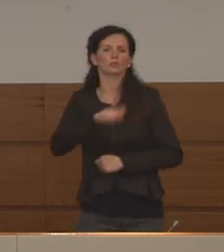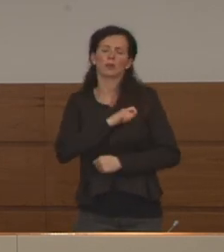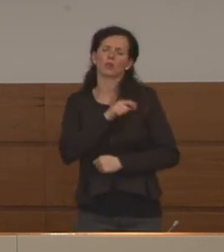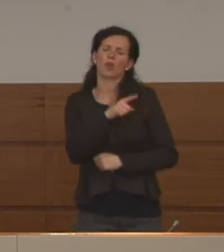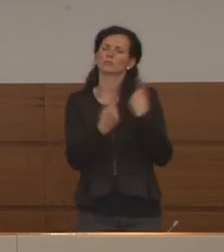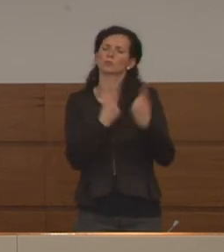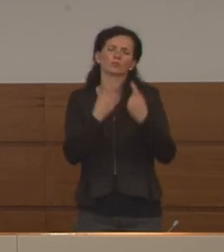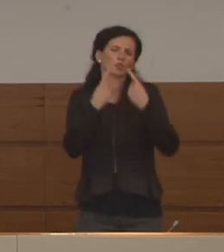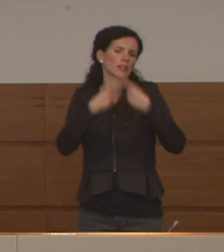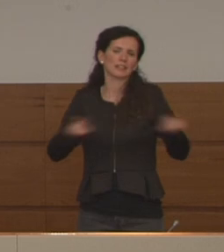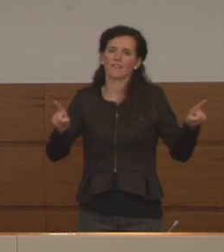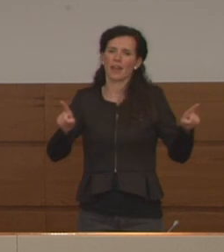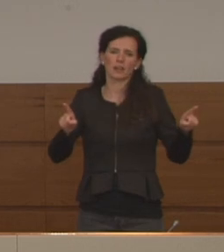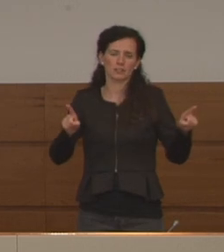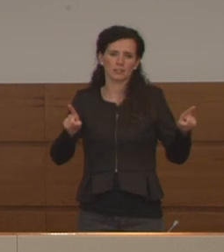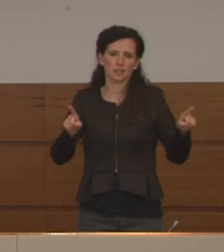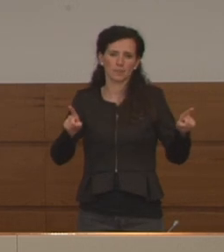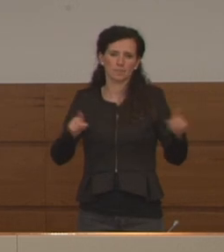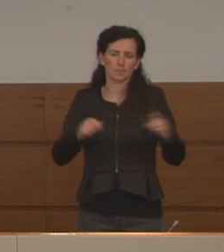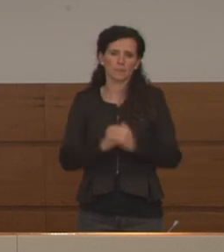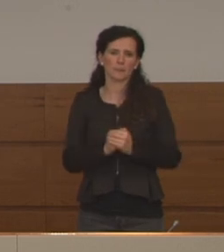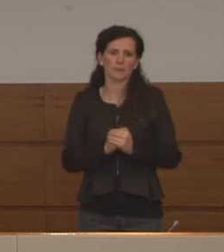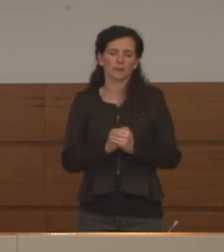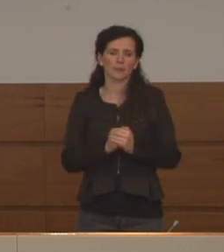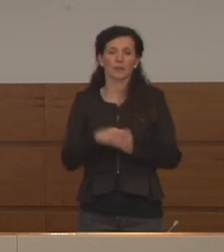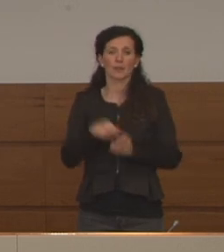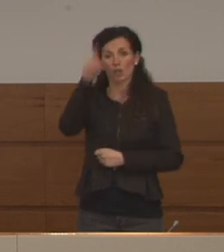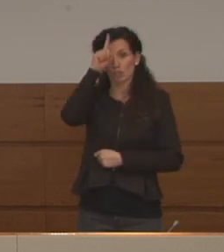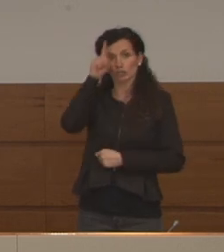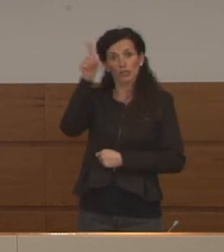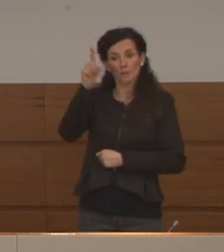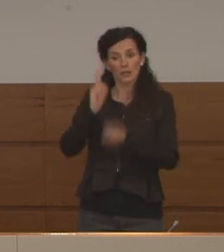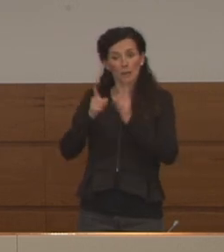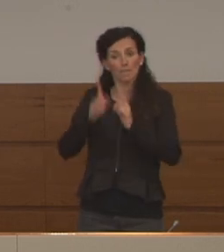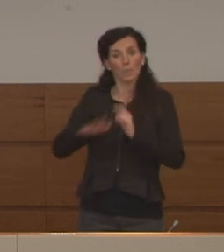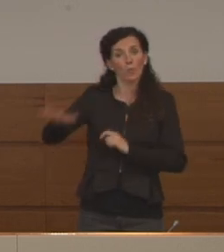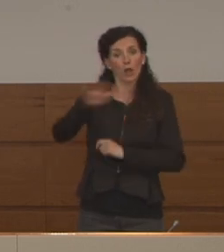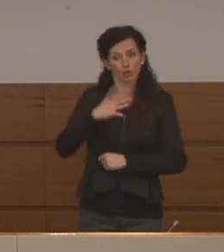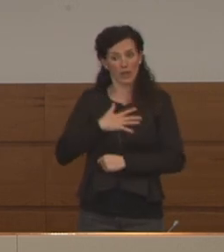Quindi questo è così. La popolazione tedesca anziana e la popolazione spagnola